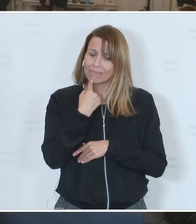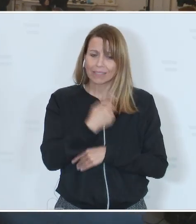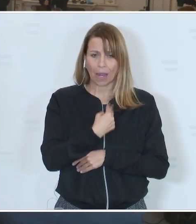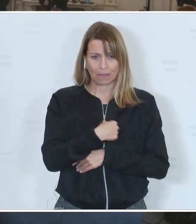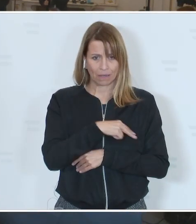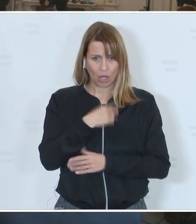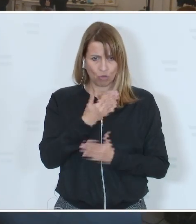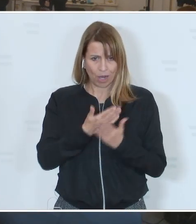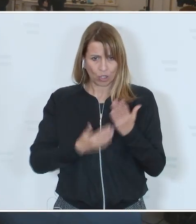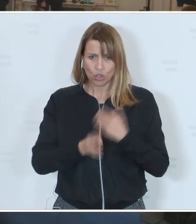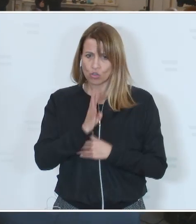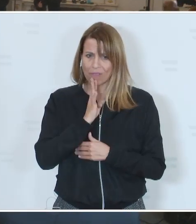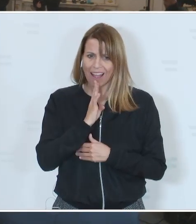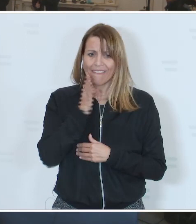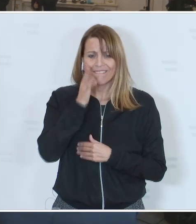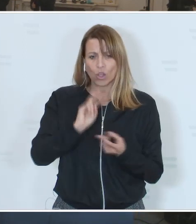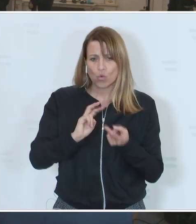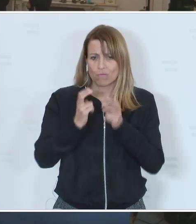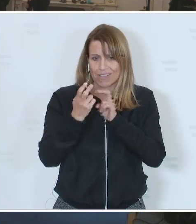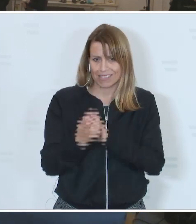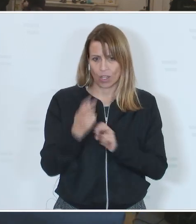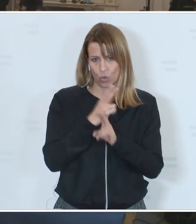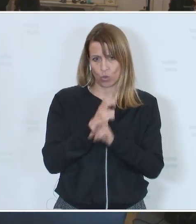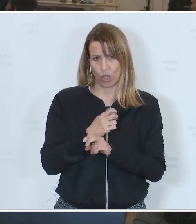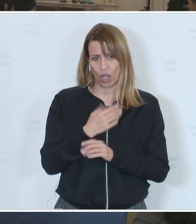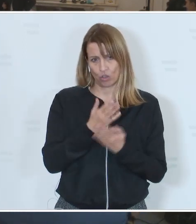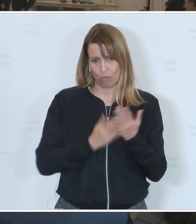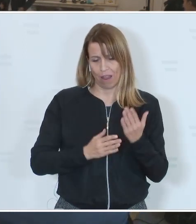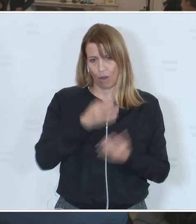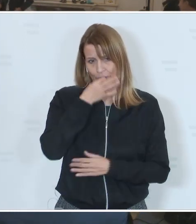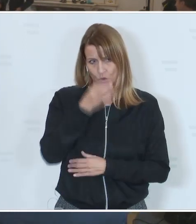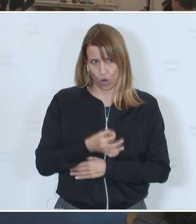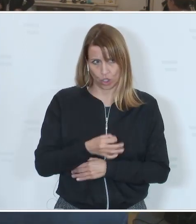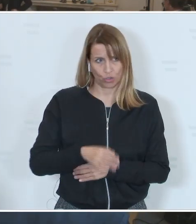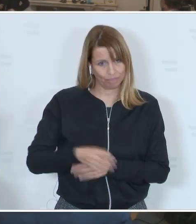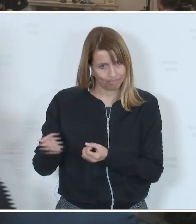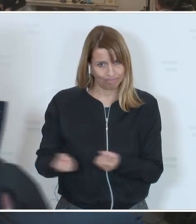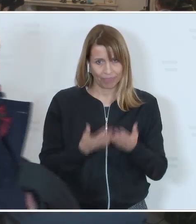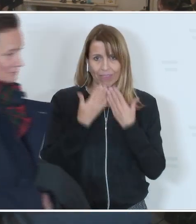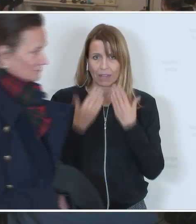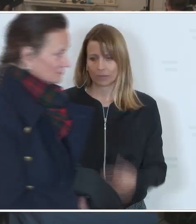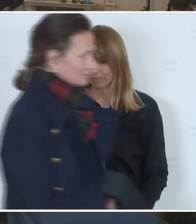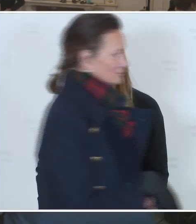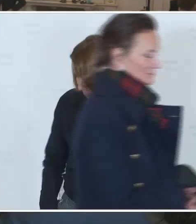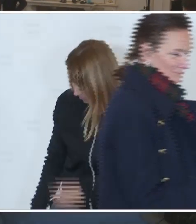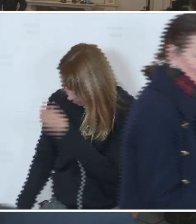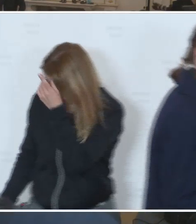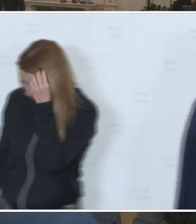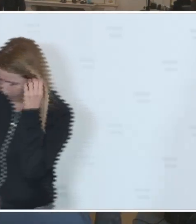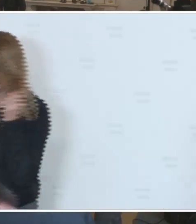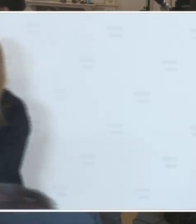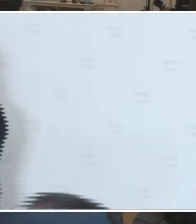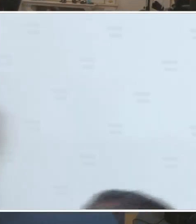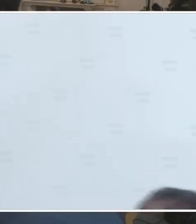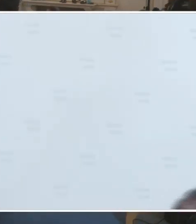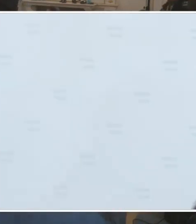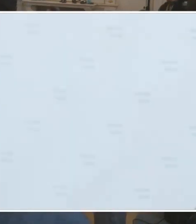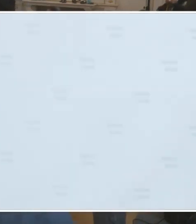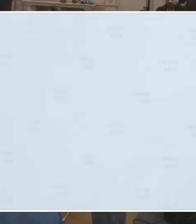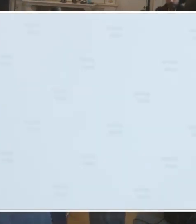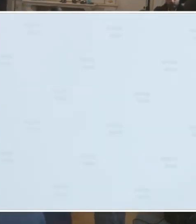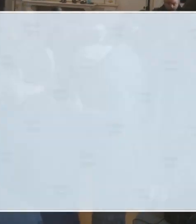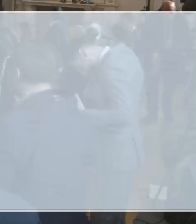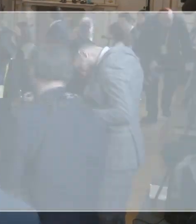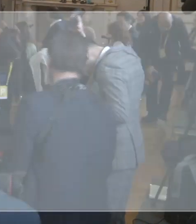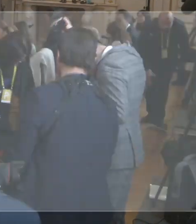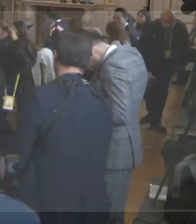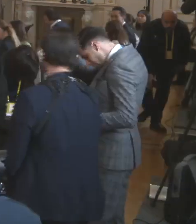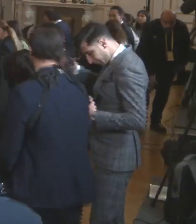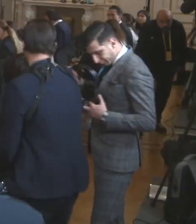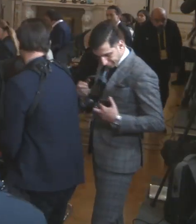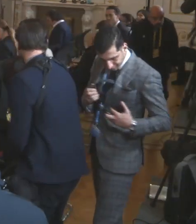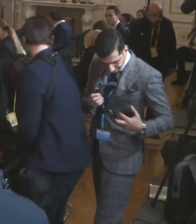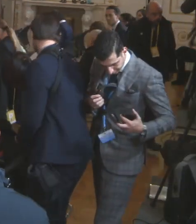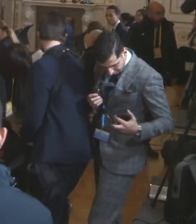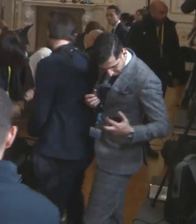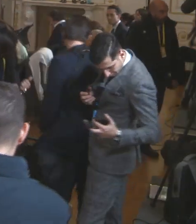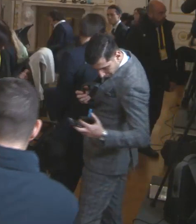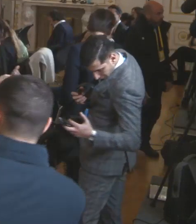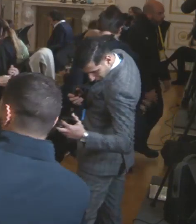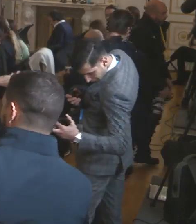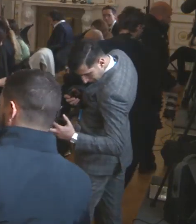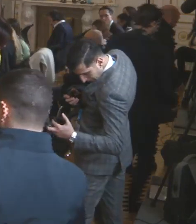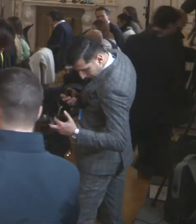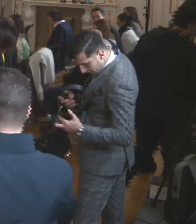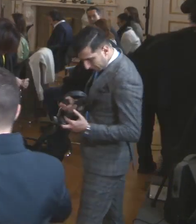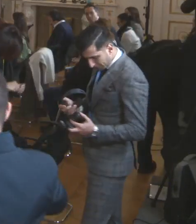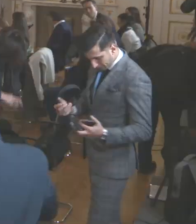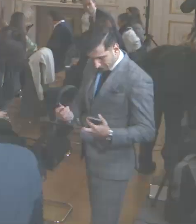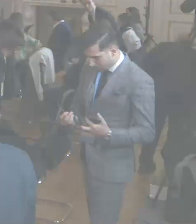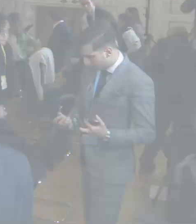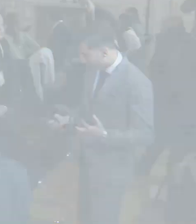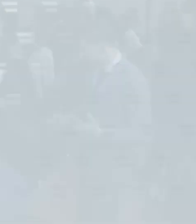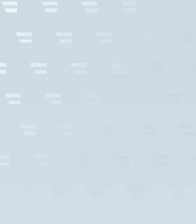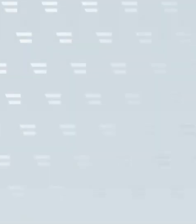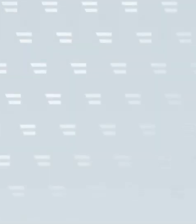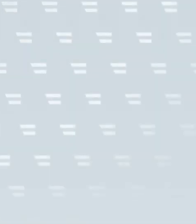Bundeskanzler Karl Nehammer: Dankeschön.